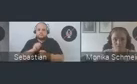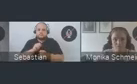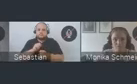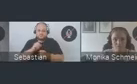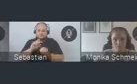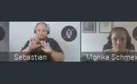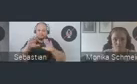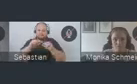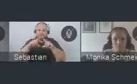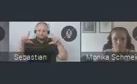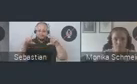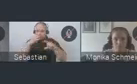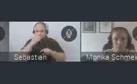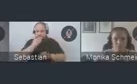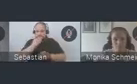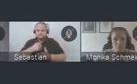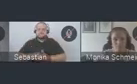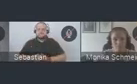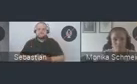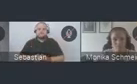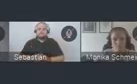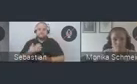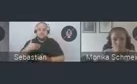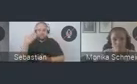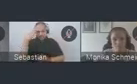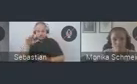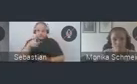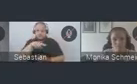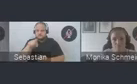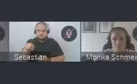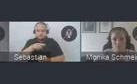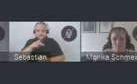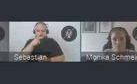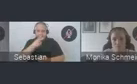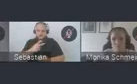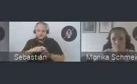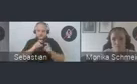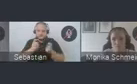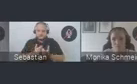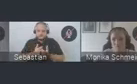O, już jesteśmy w prezentacji. Mam nadzieję, że państwo tę prezentację widzą.